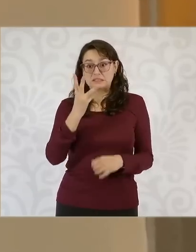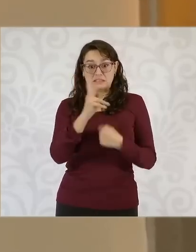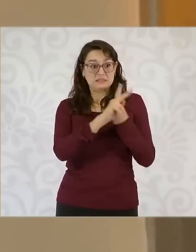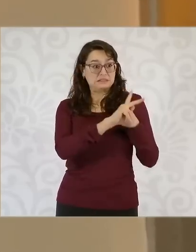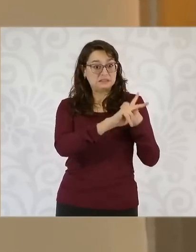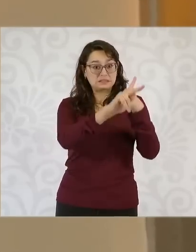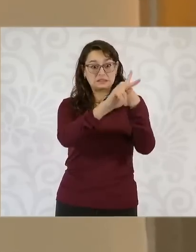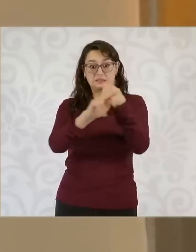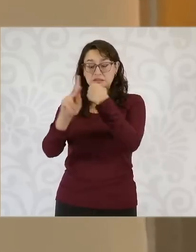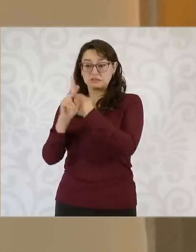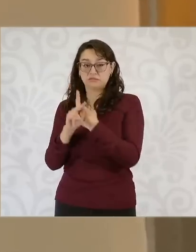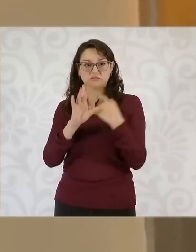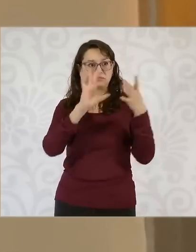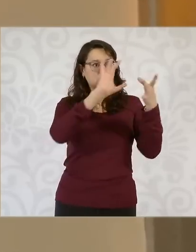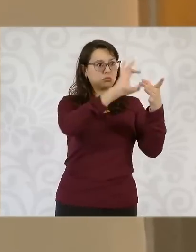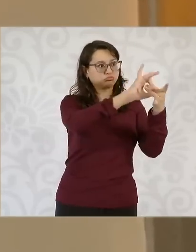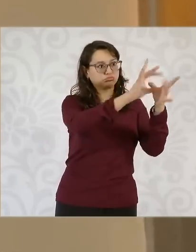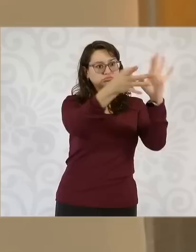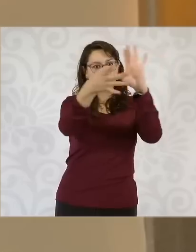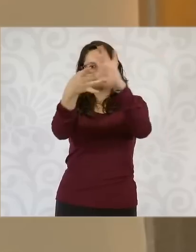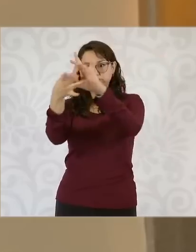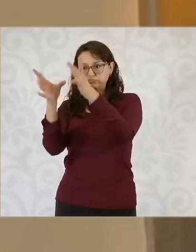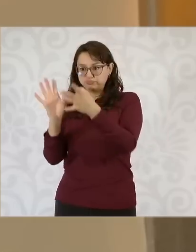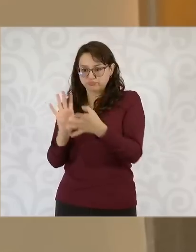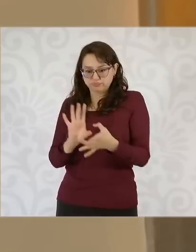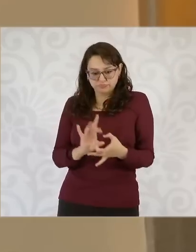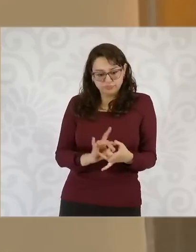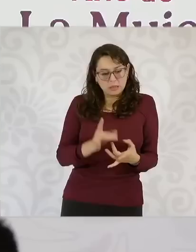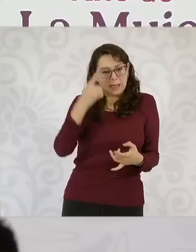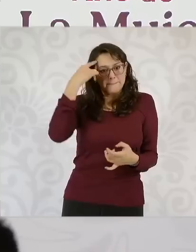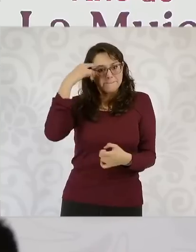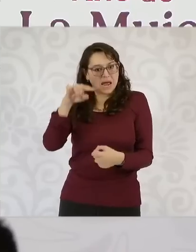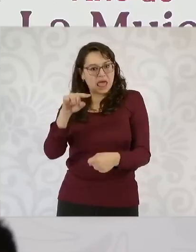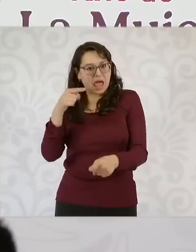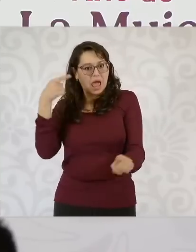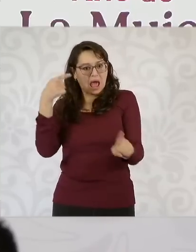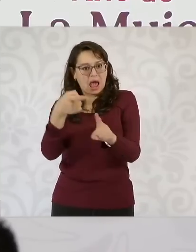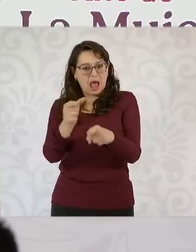desde que desde la producción del aluminio la fundición del aluminio Cómo se termina el pistón